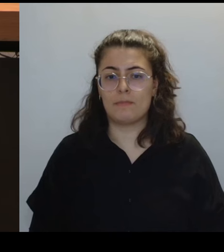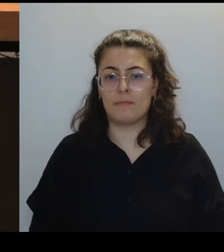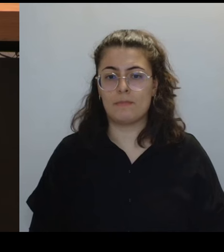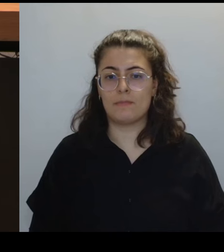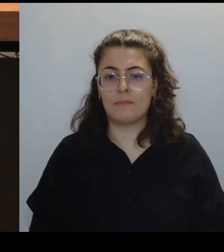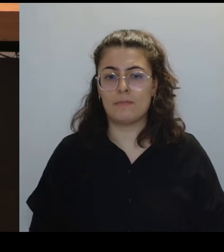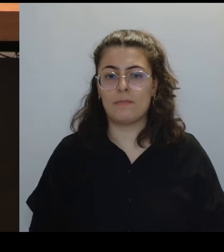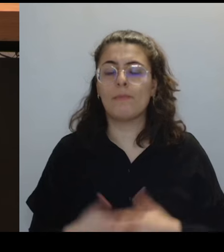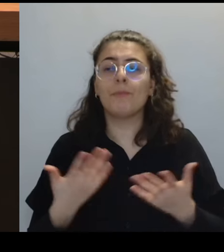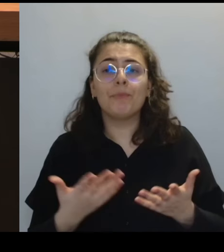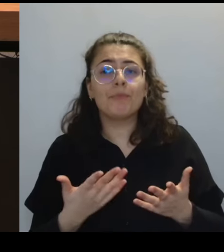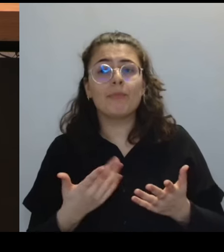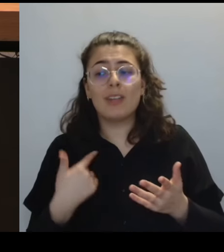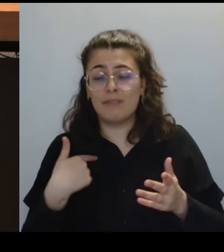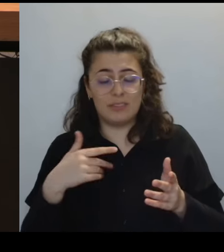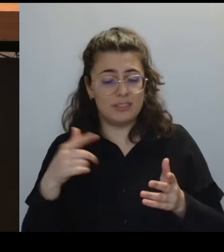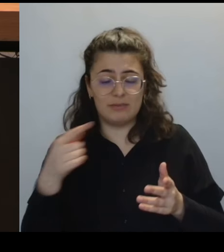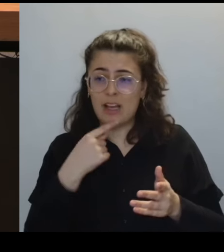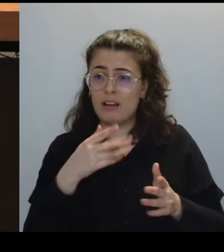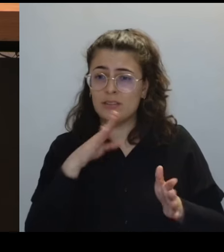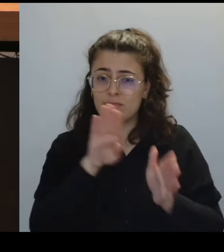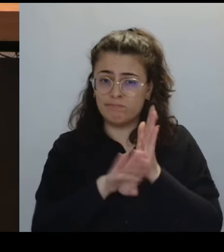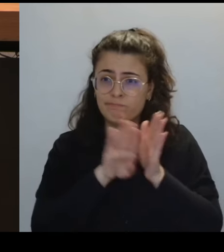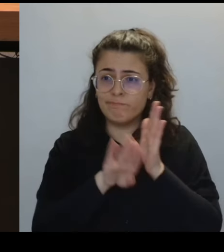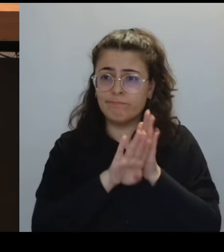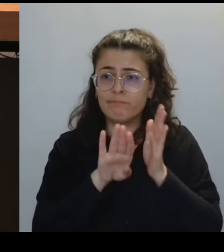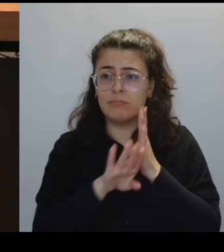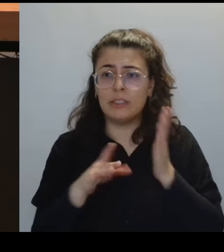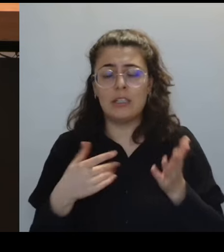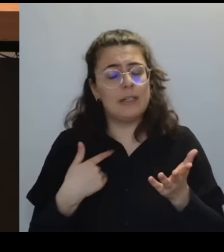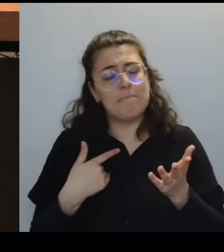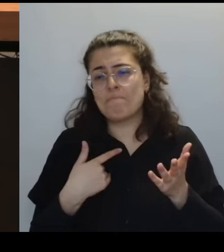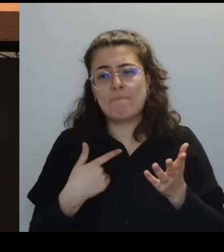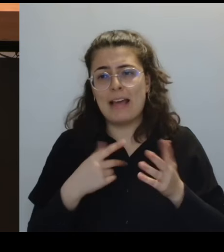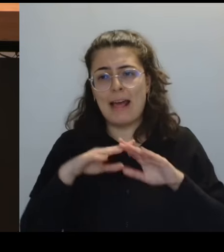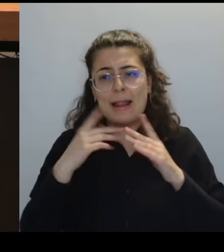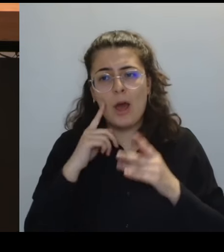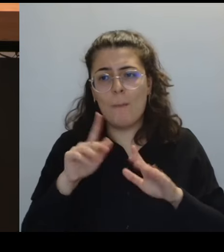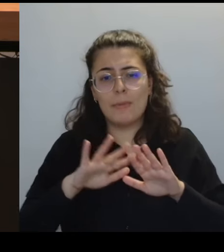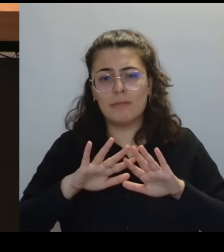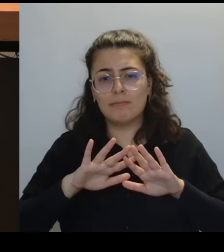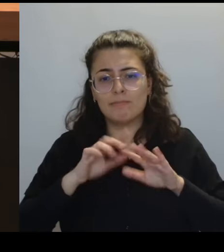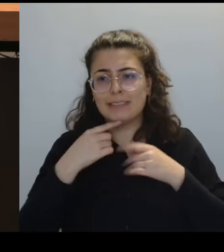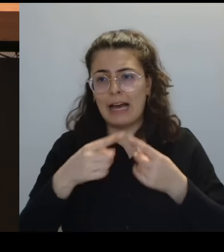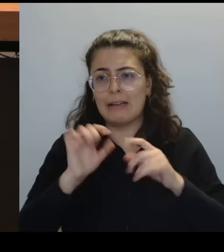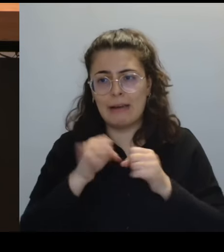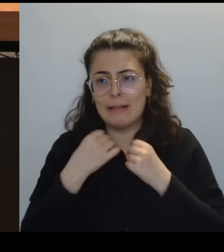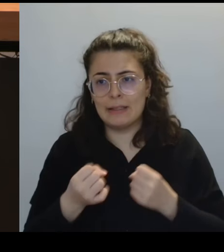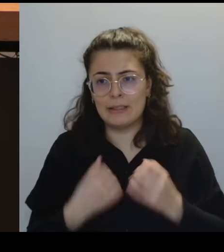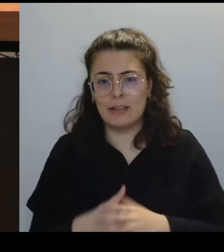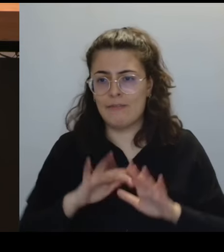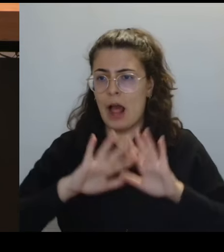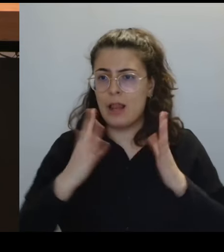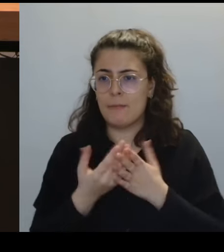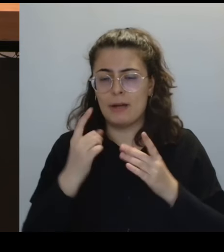Ich glaube, das ist zu pauschal, um sich auch damit auseinanderzusetzen. Da müssen Sie konkret sagen, und Sie müssen in der Tat